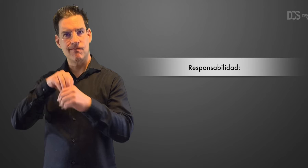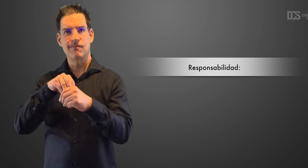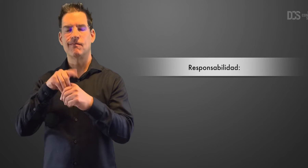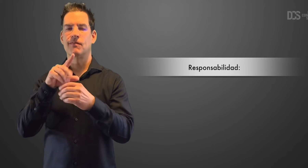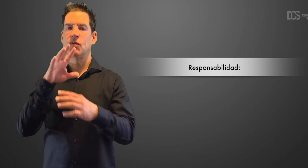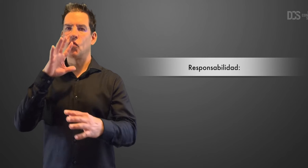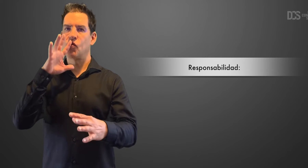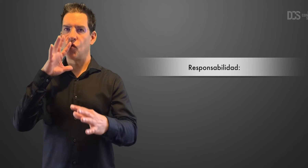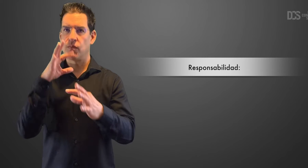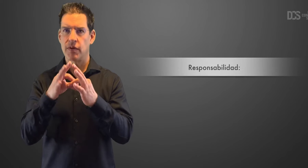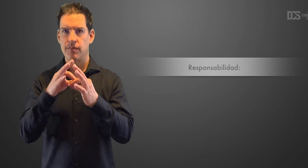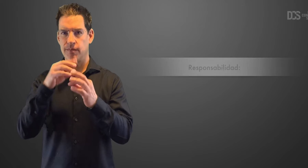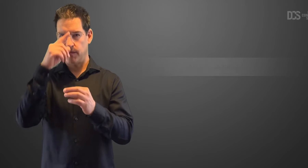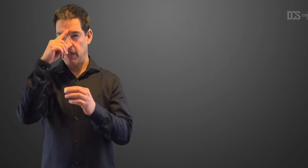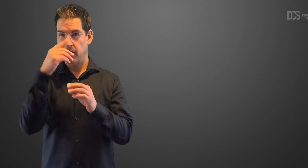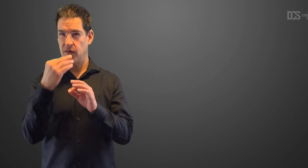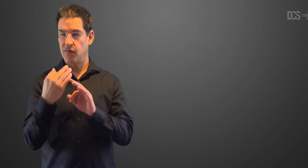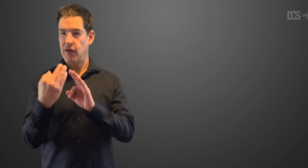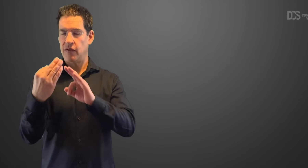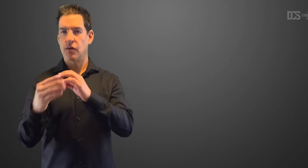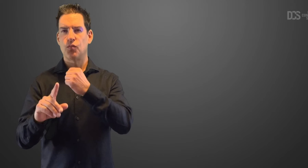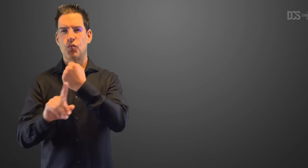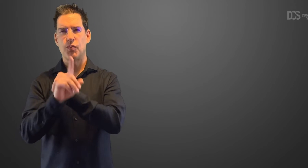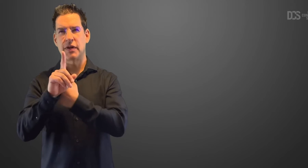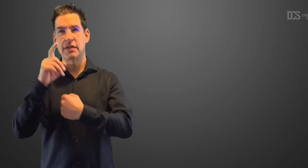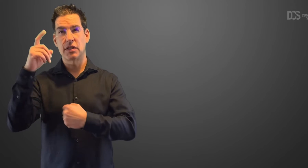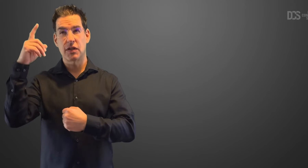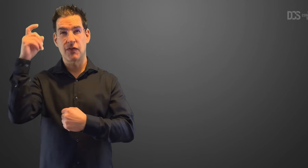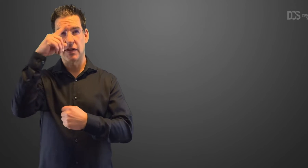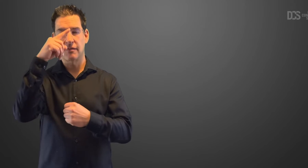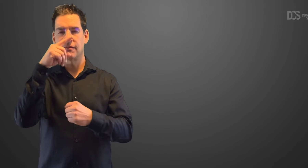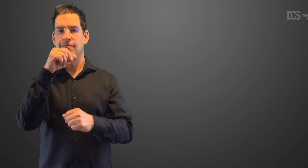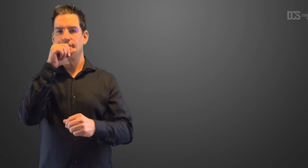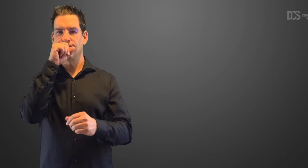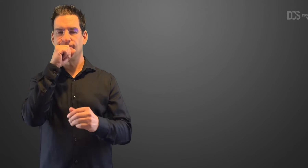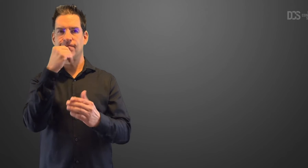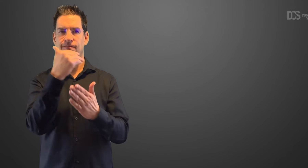informe con resultados tangibles.